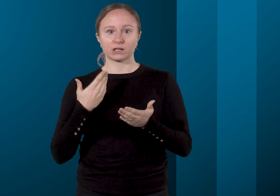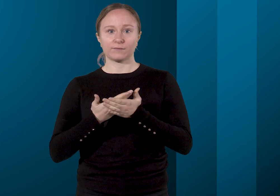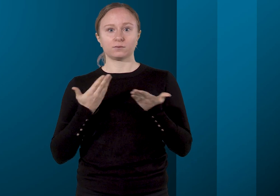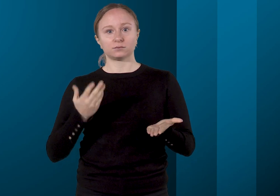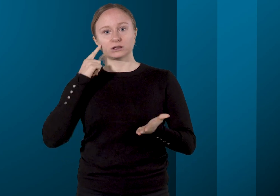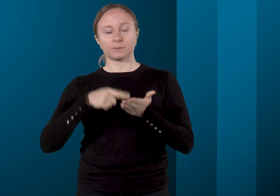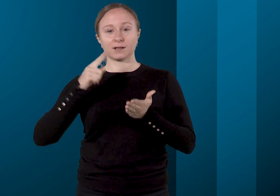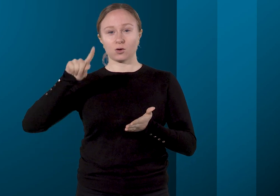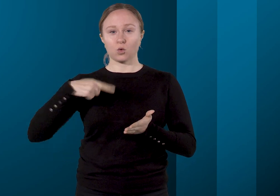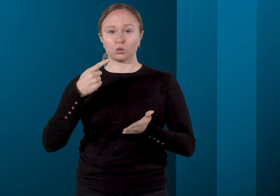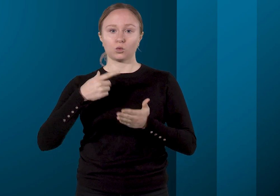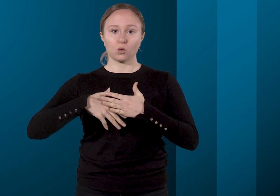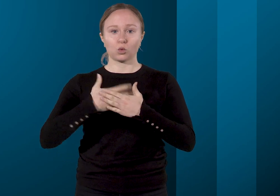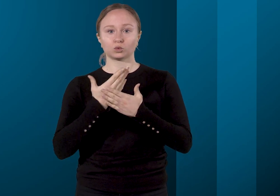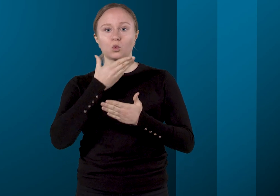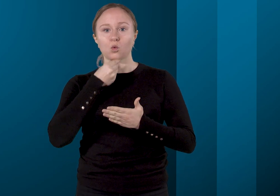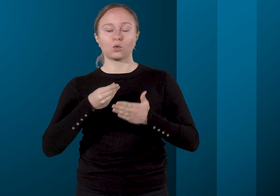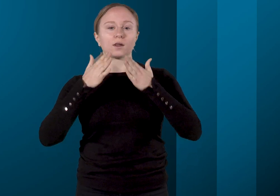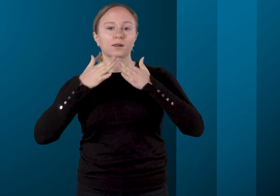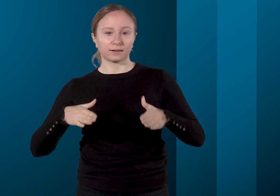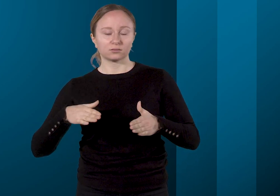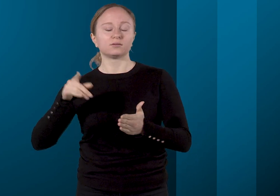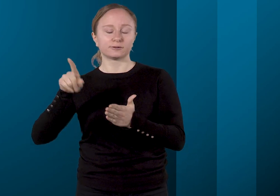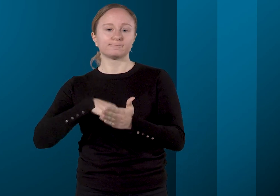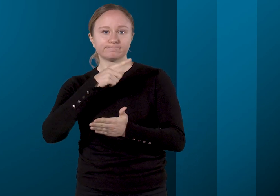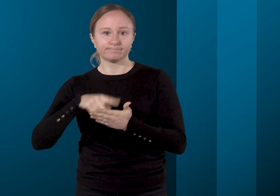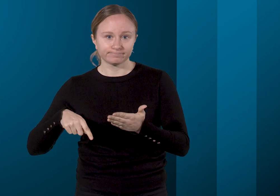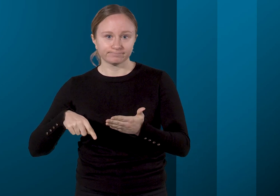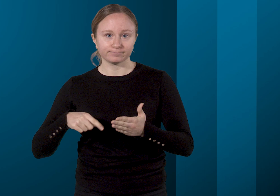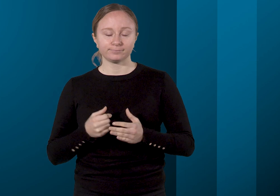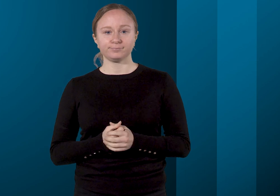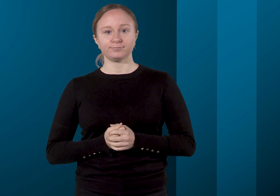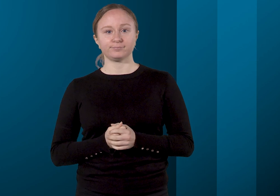och på grund av detta kommer exempelvis det Nordiska ungdomslägret - att ställas in för i år.